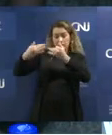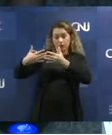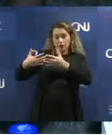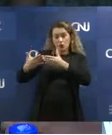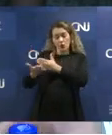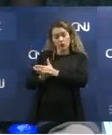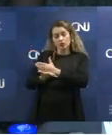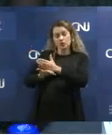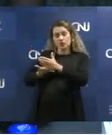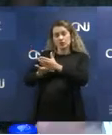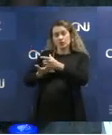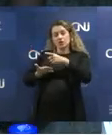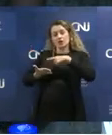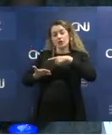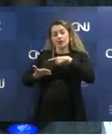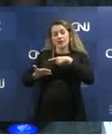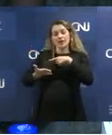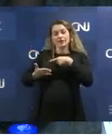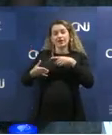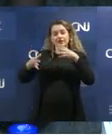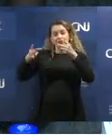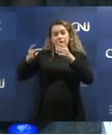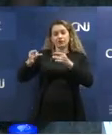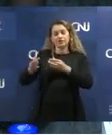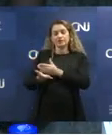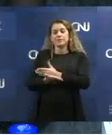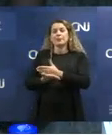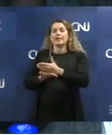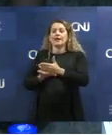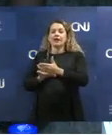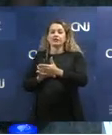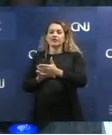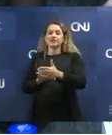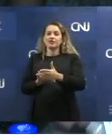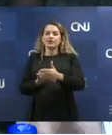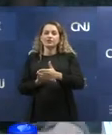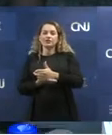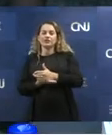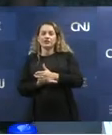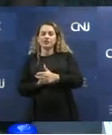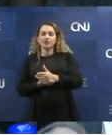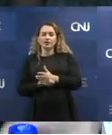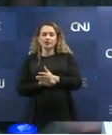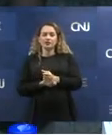e do início da correição, confirmei aqui no voto de Sua Excelência.